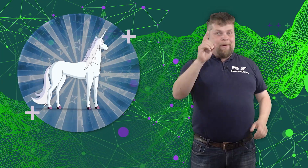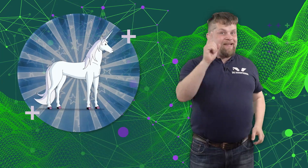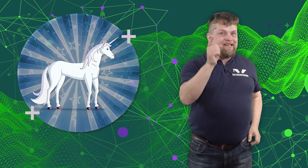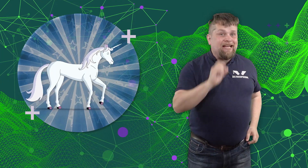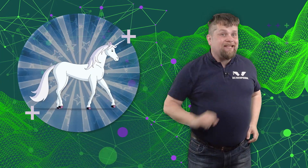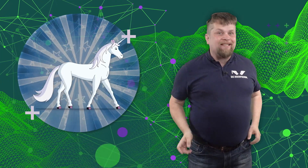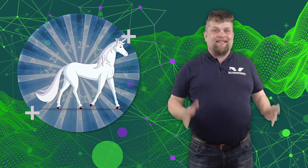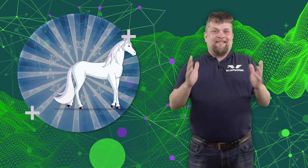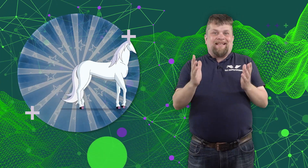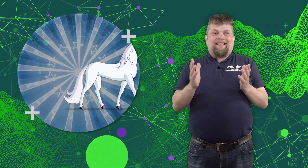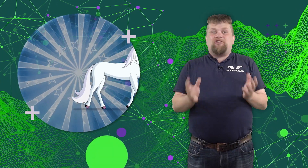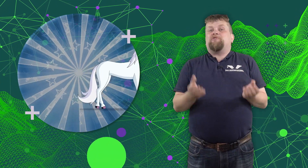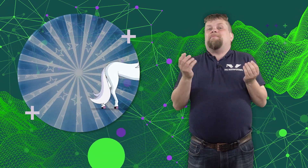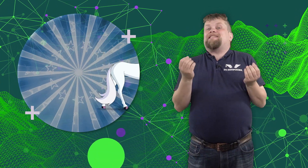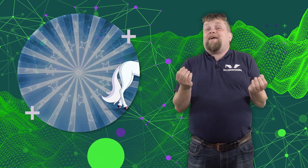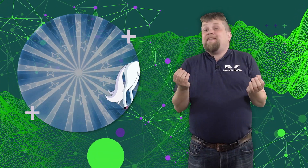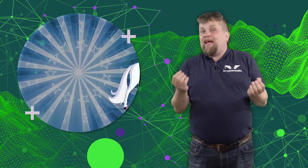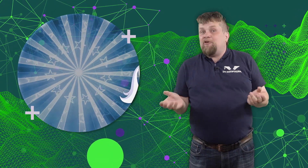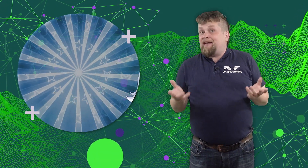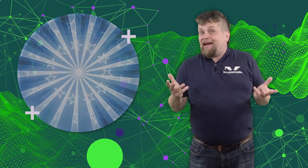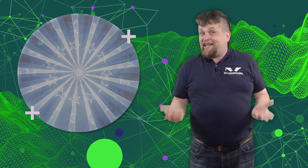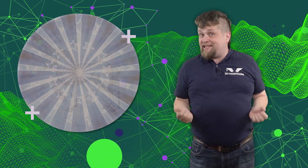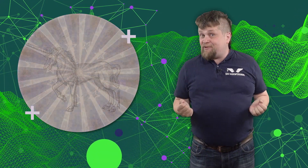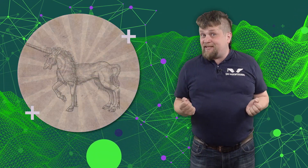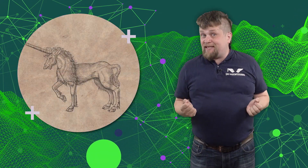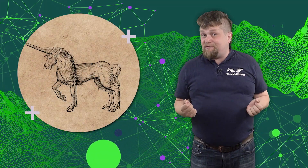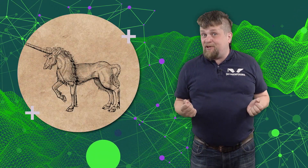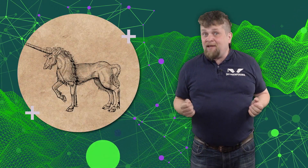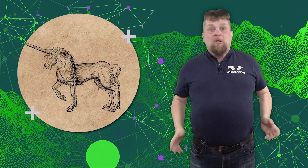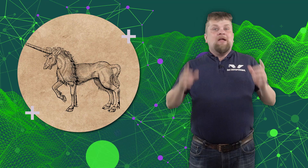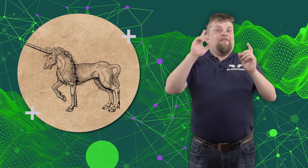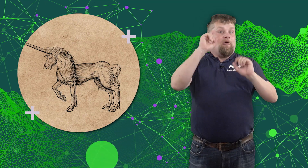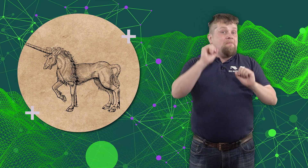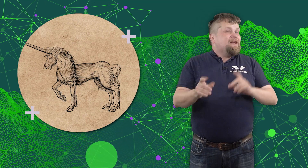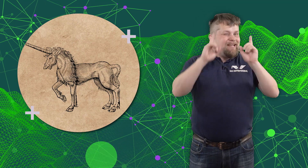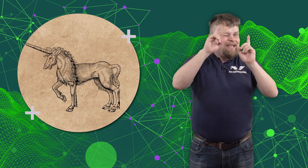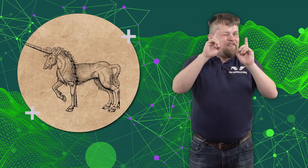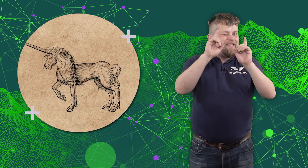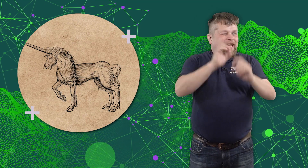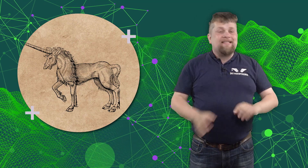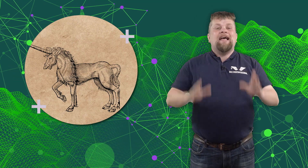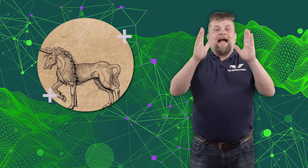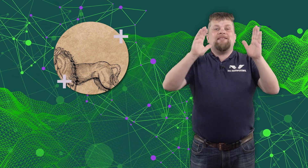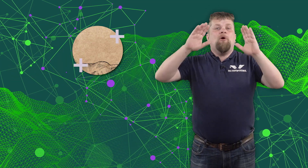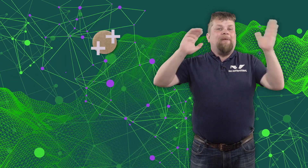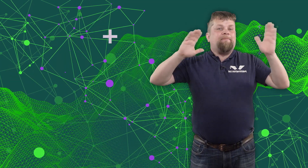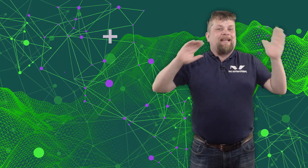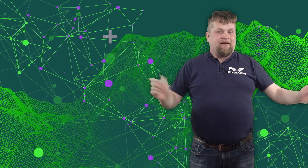Aber hättet ihr gedacht, dass dieser Trend schon im zweiten Jahrhundert nach Christus gesetzt wurde? Warum, das erfahrt ihr jetzt, also bleibt dran!